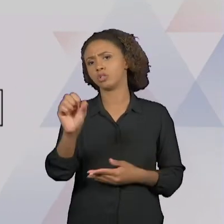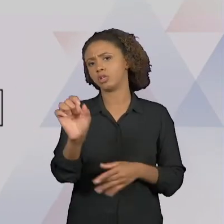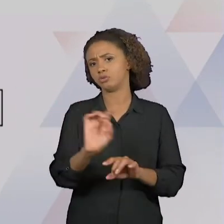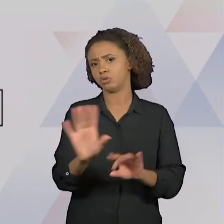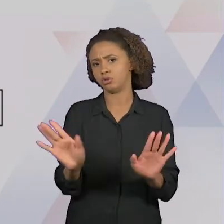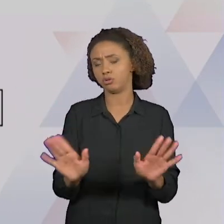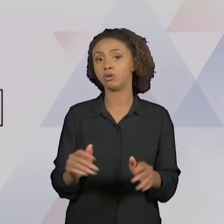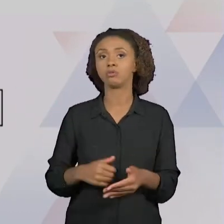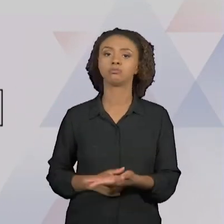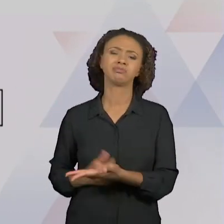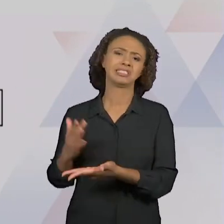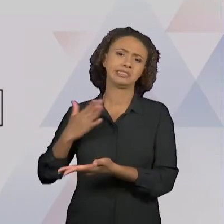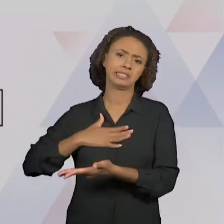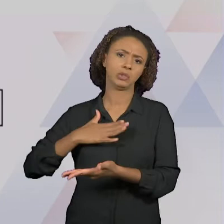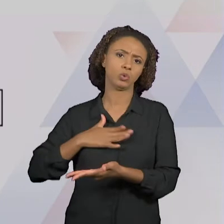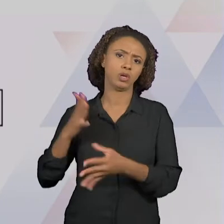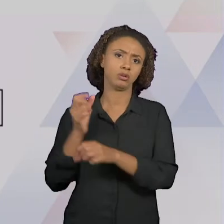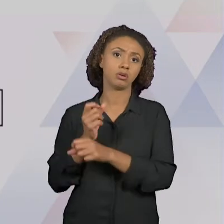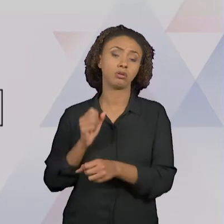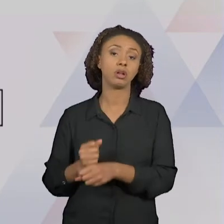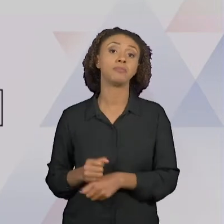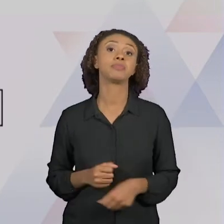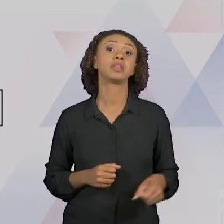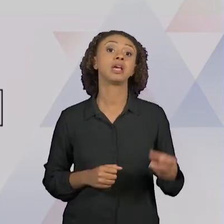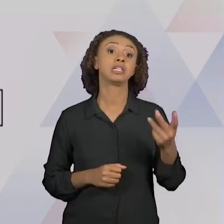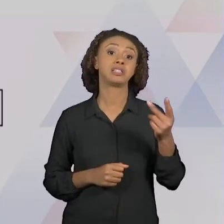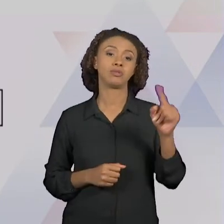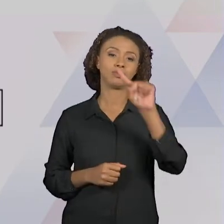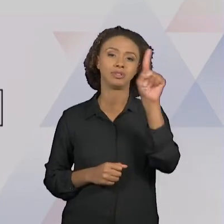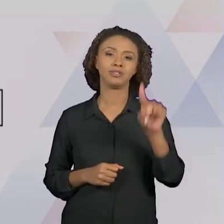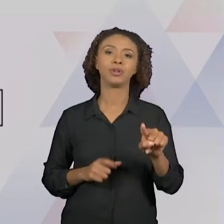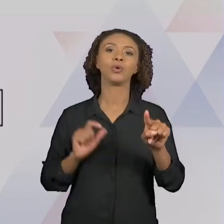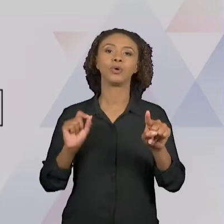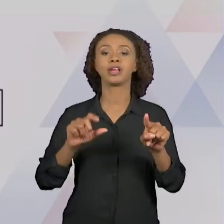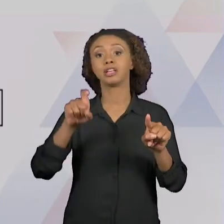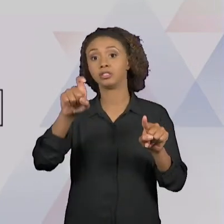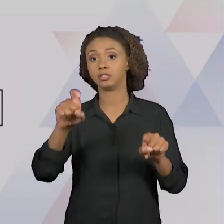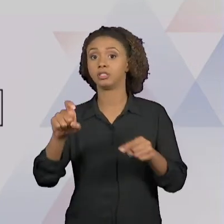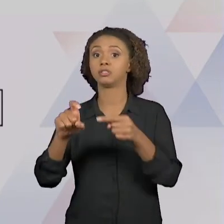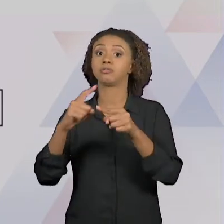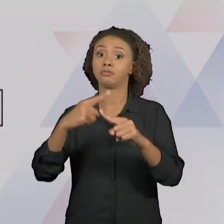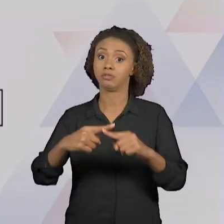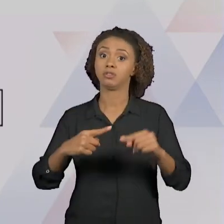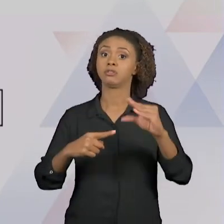E A SEGUNDA INTEGRAL VAI SER A FUNÇÃO "X" VEZES COSSENO. ENTÃO A PRIMEIRA PARTE É DO COSSENO.